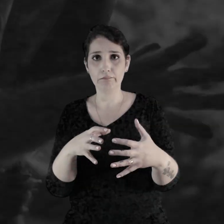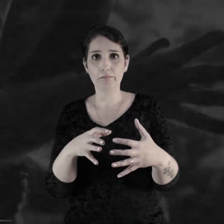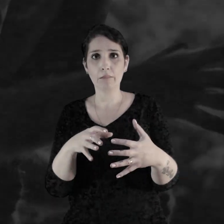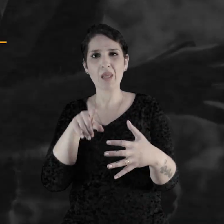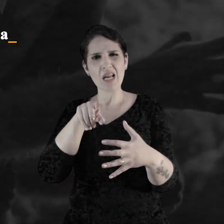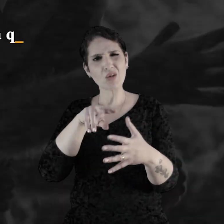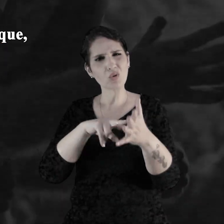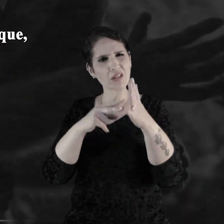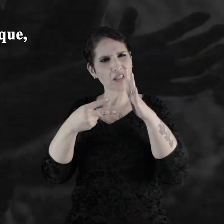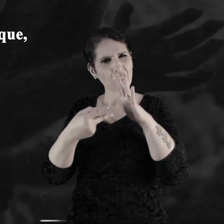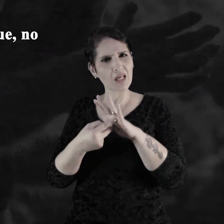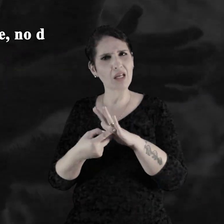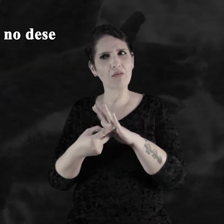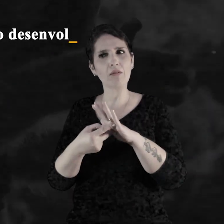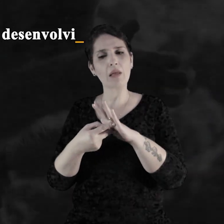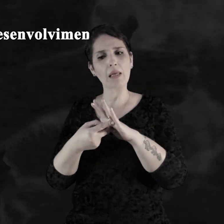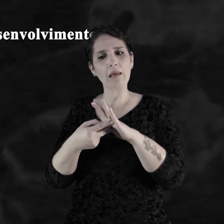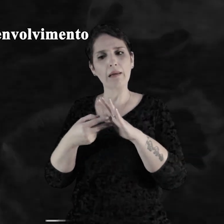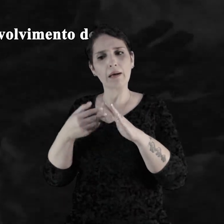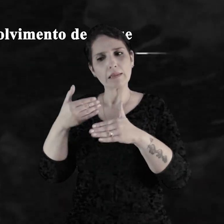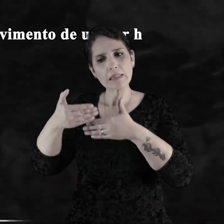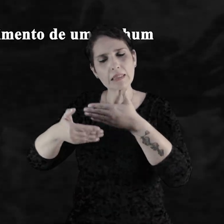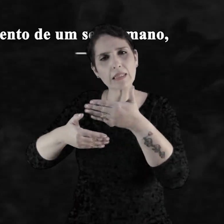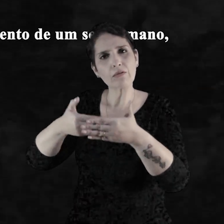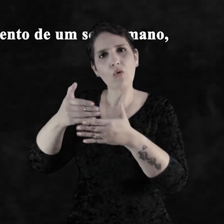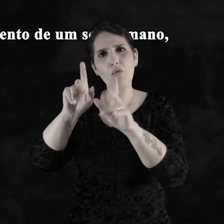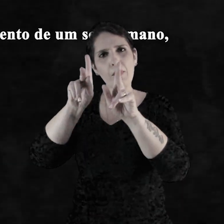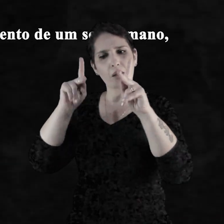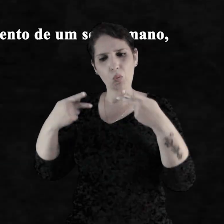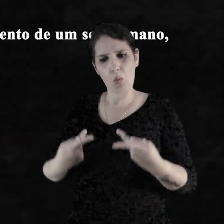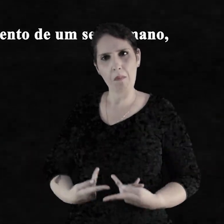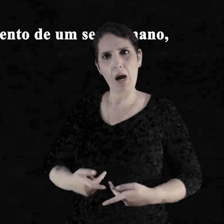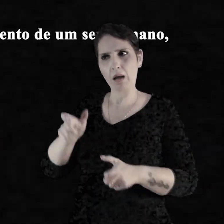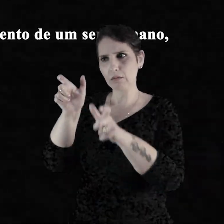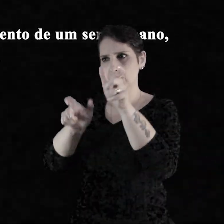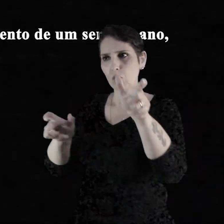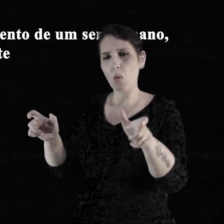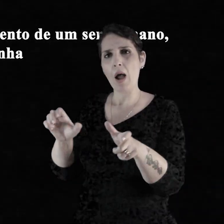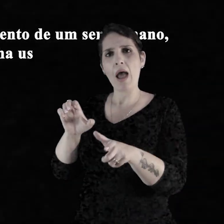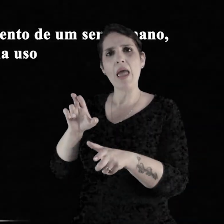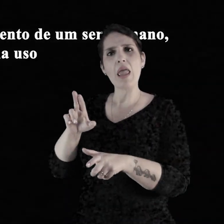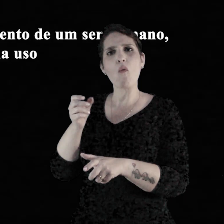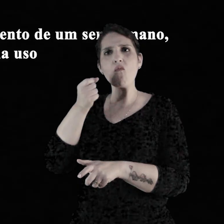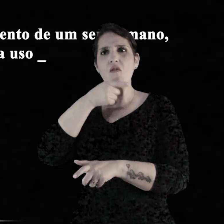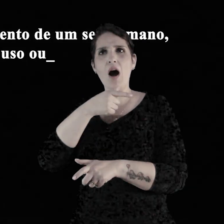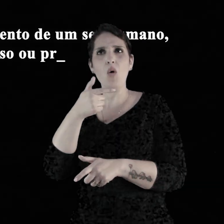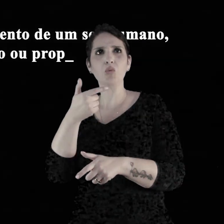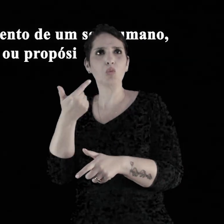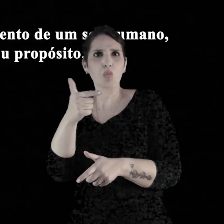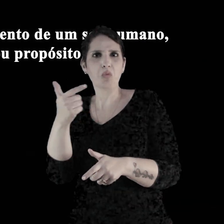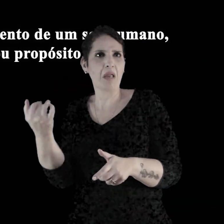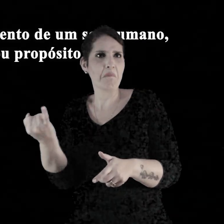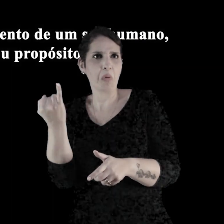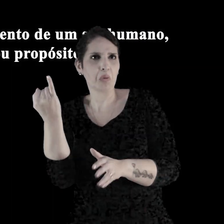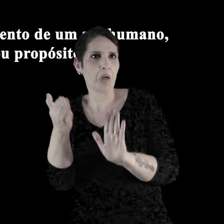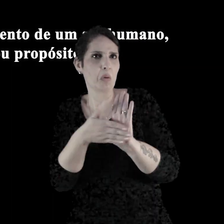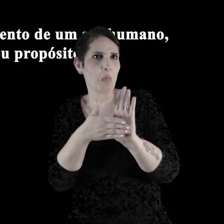Isso não implica que no desenvolvimento de um ser humano, o falso eu não tenha uso ou propósito.